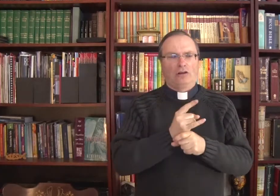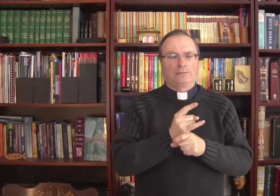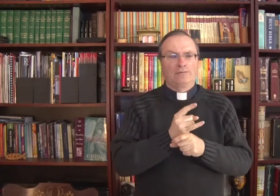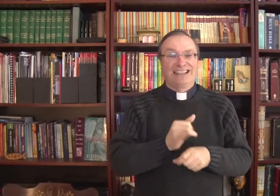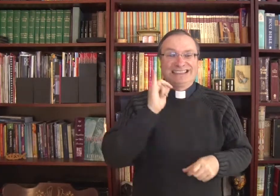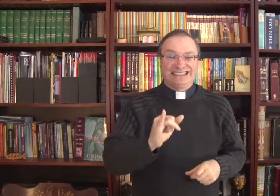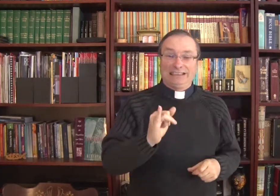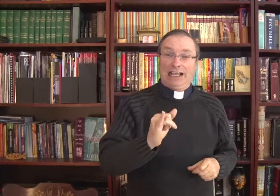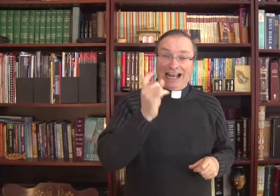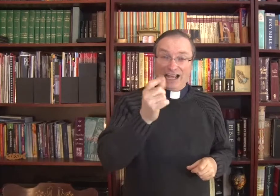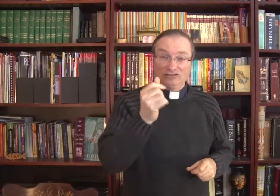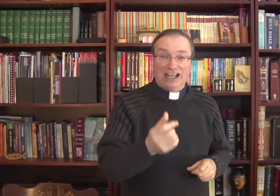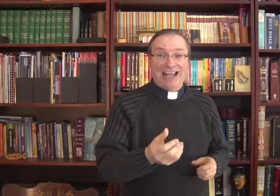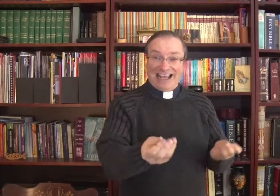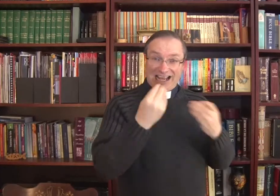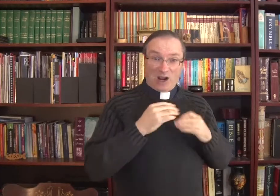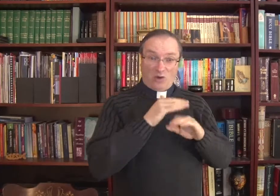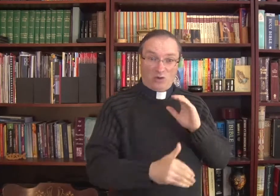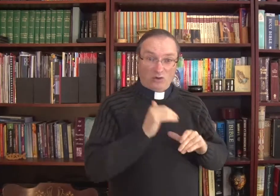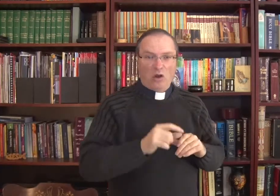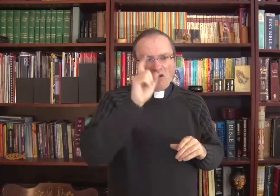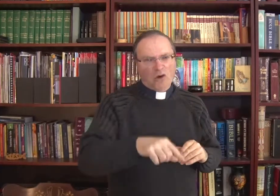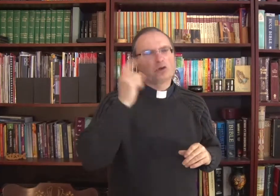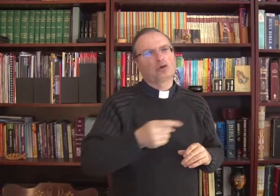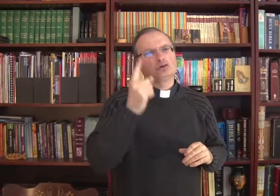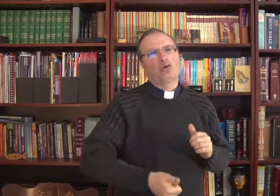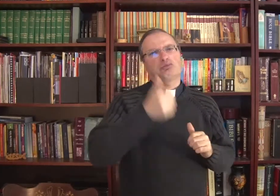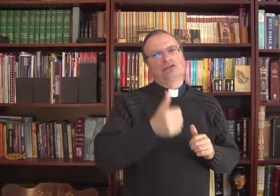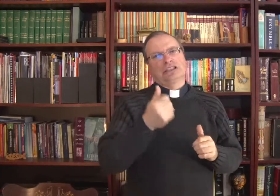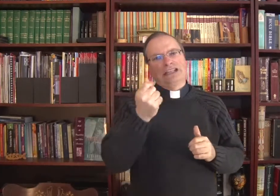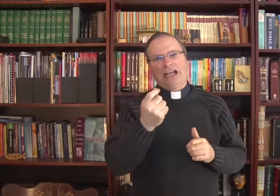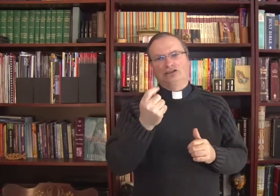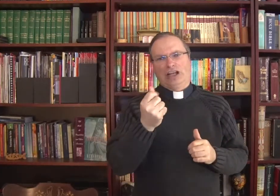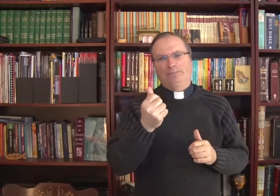Si l’argent rend heureux, faut toujours plus d’argent.